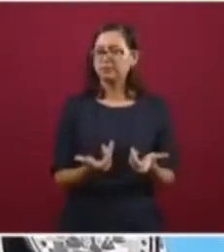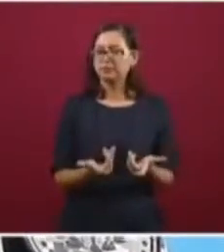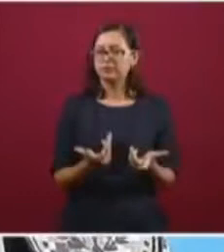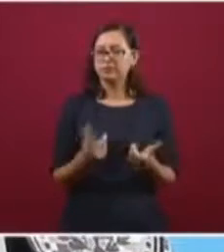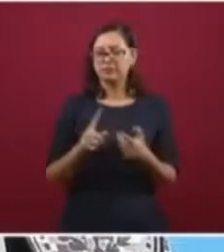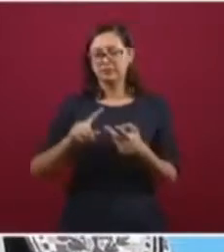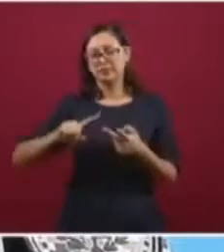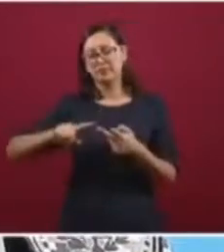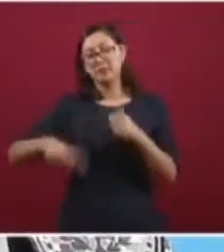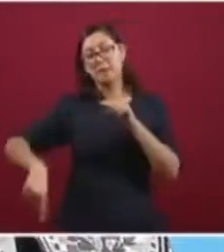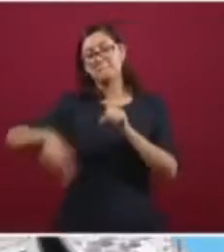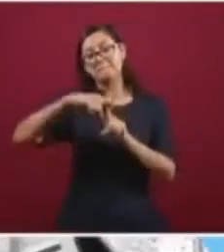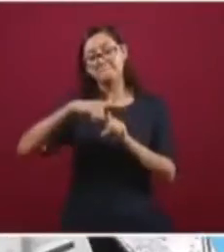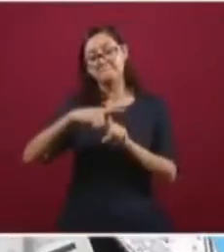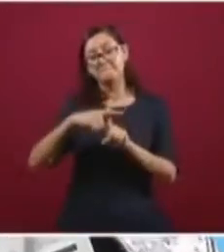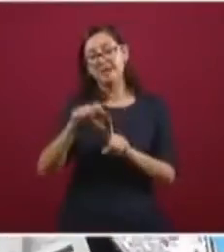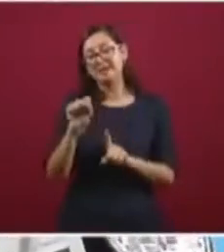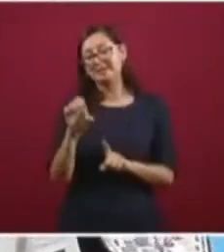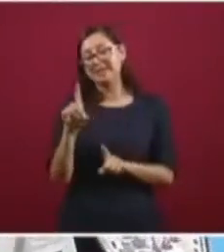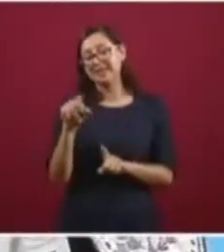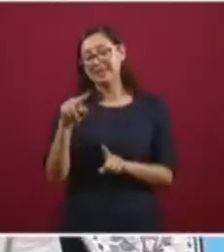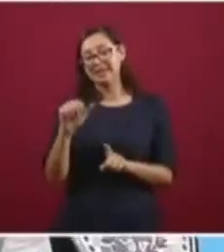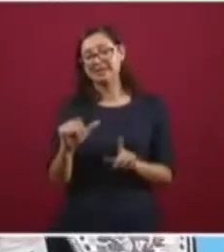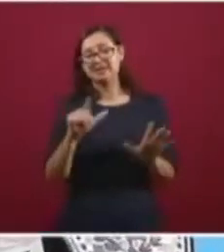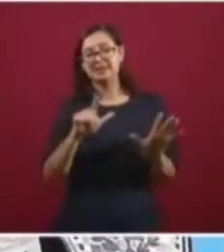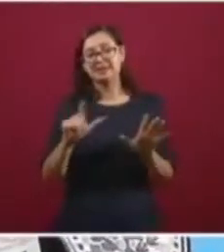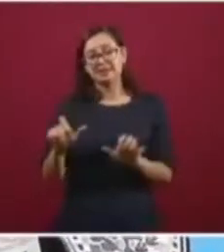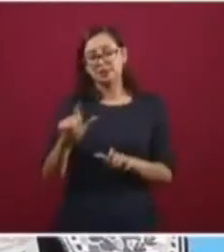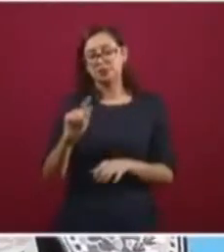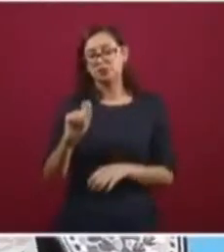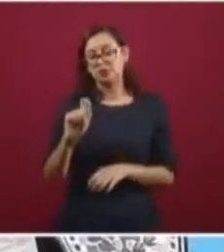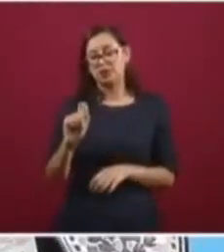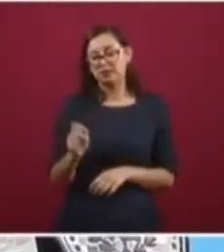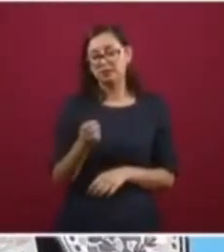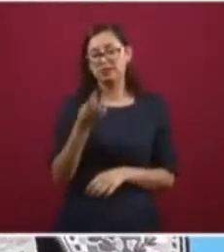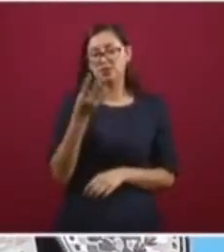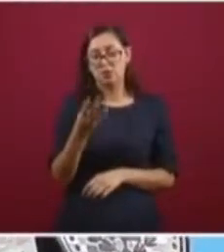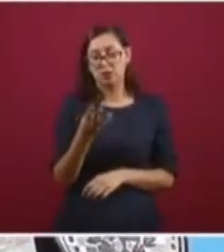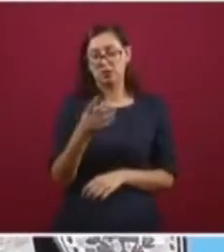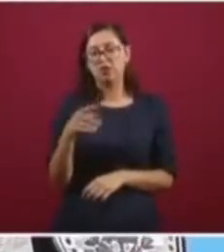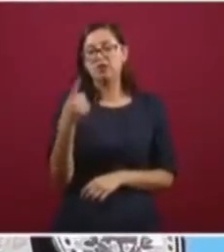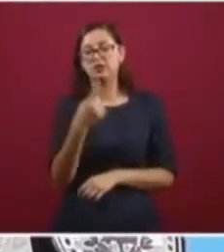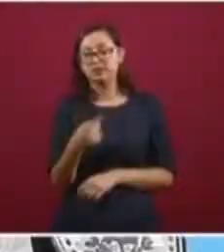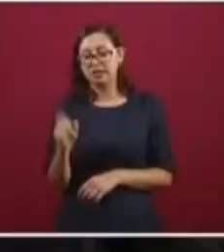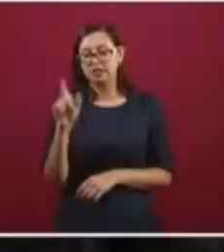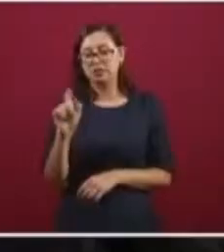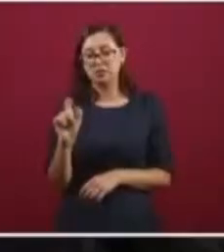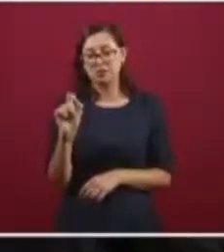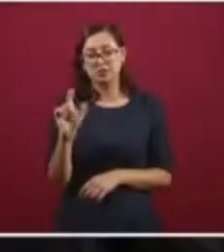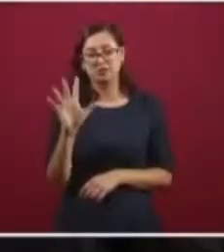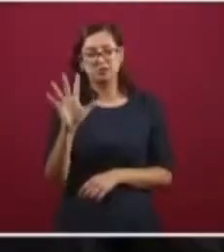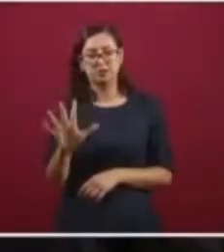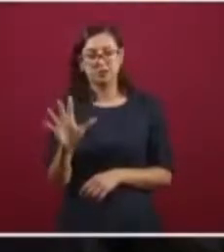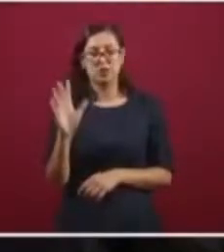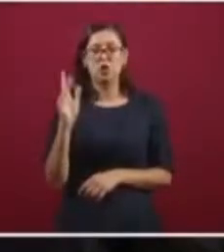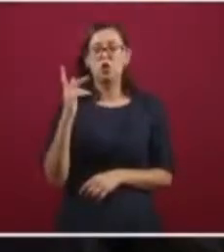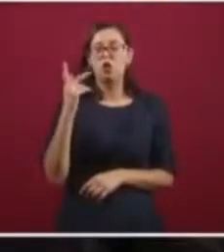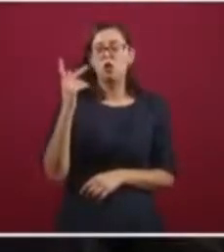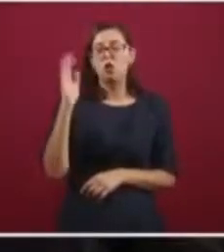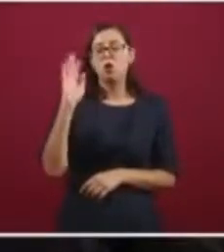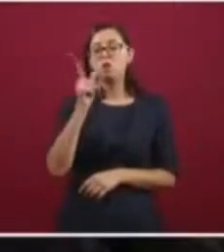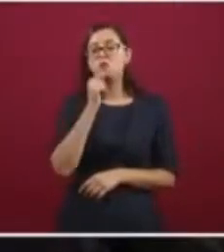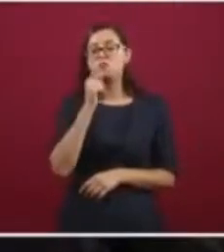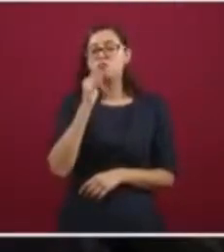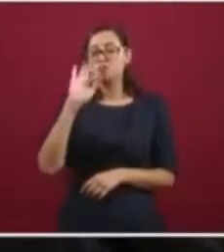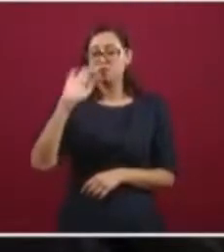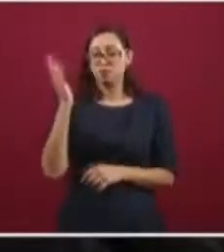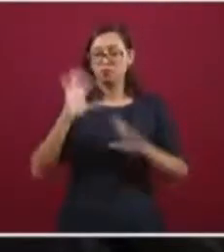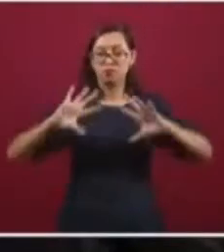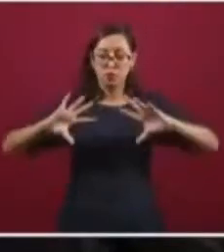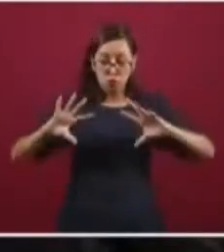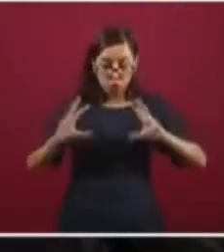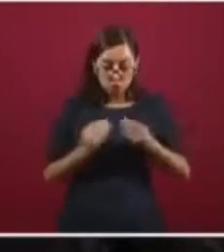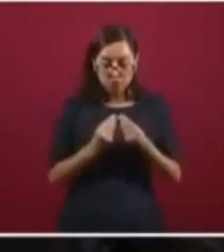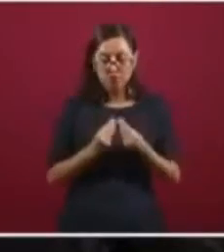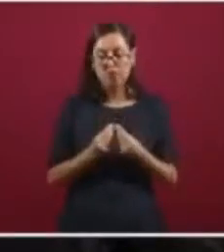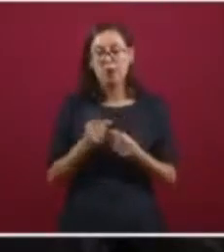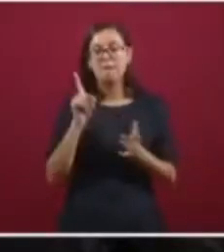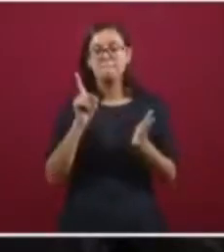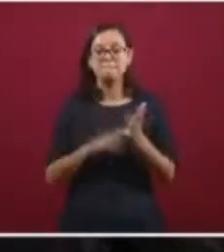Sedena de 724 elementos y 125 de la aún Policía Federal, tenemos un total de mil 242 integrantes